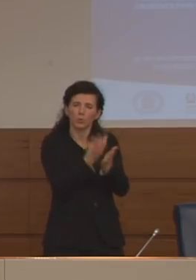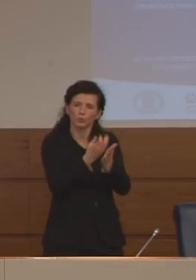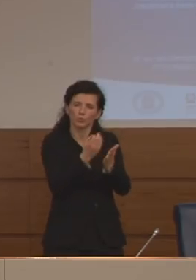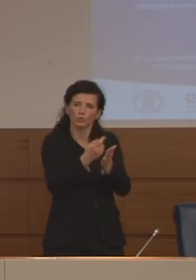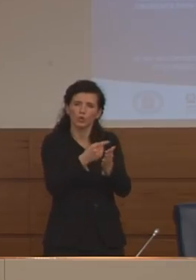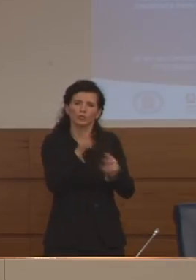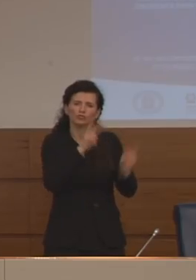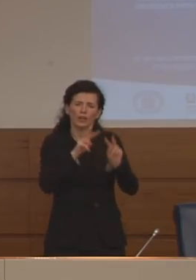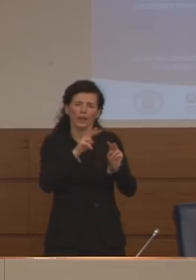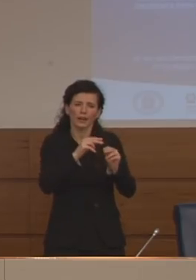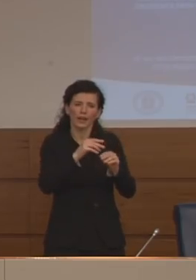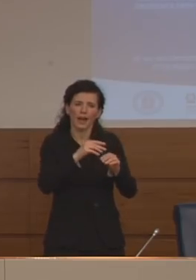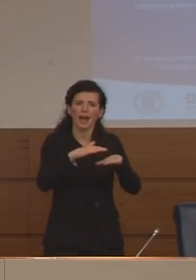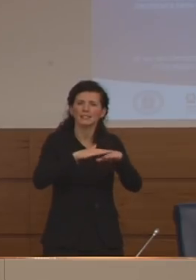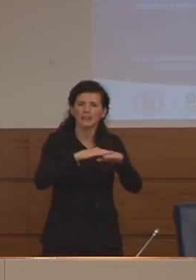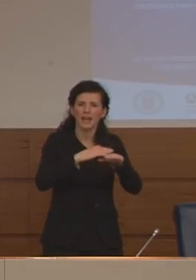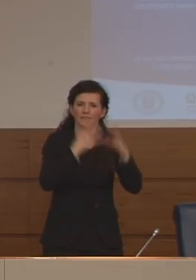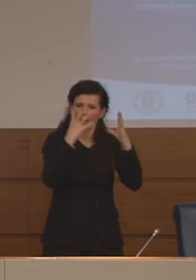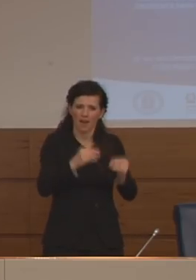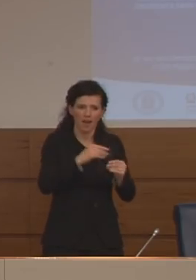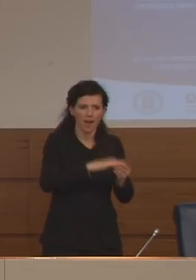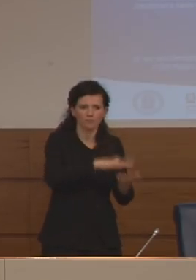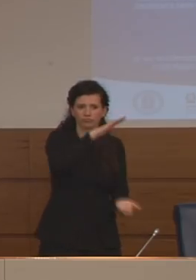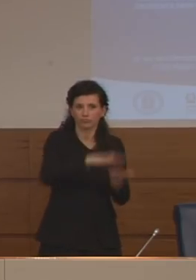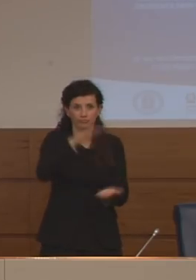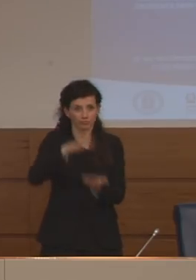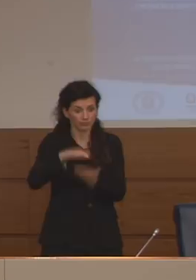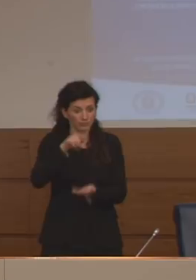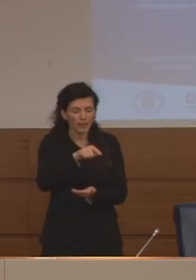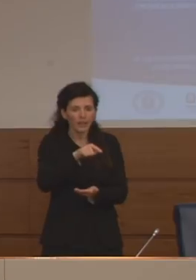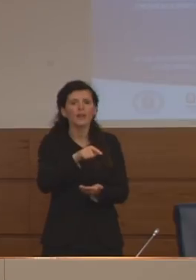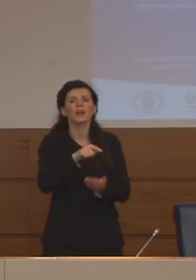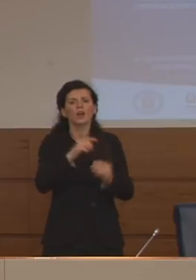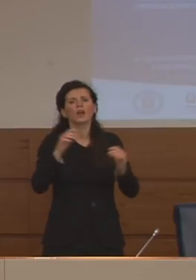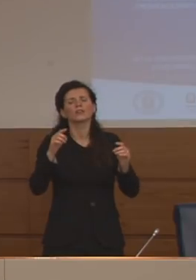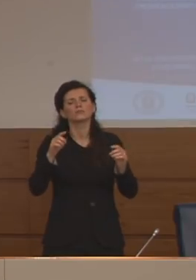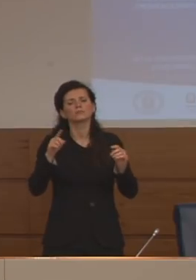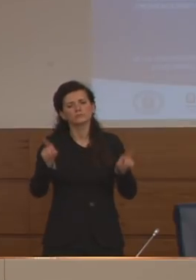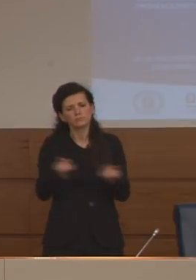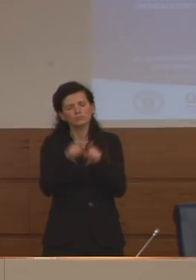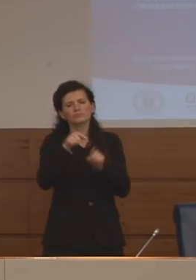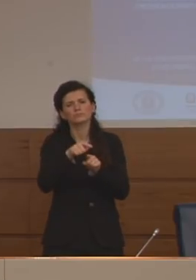e nel frattempo stanno producendo le cosiddette prove, ovvero i test